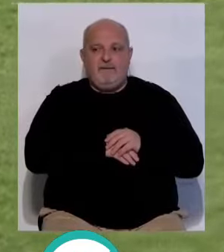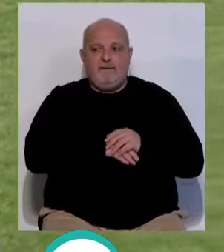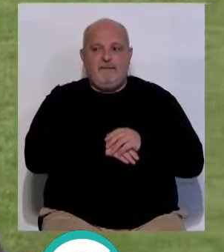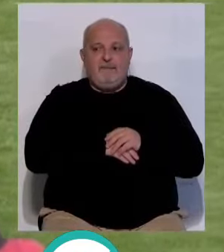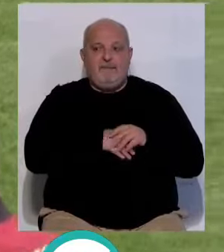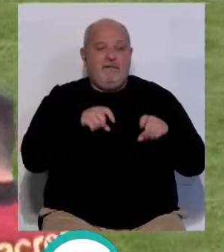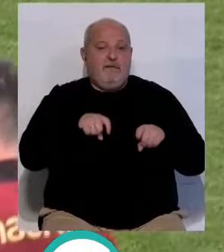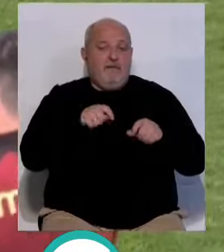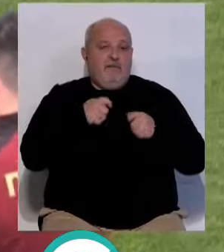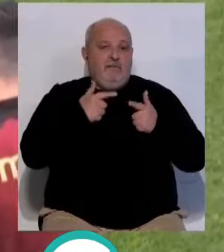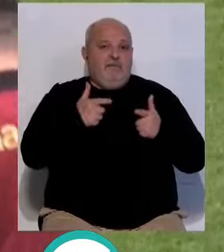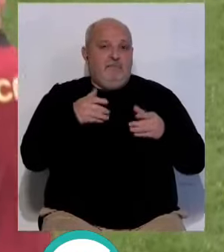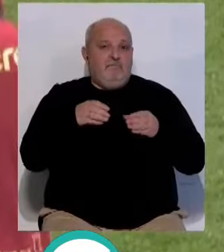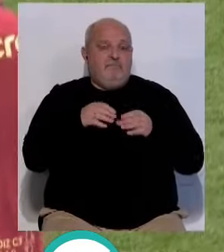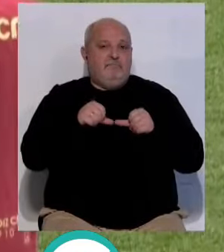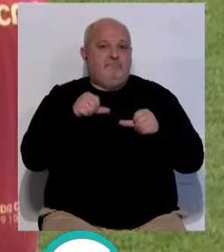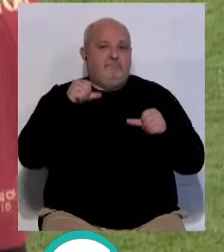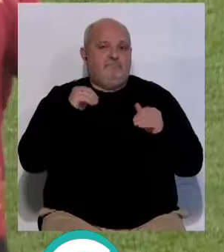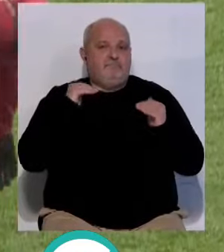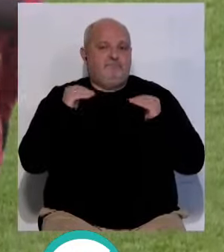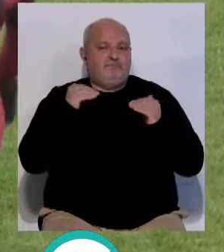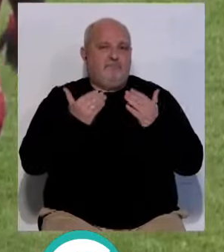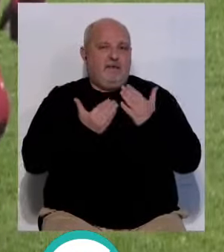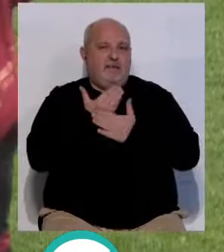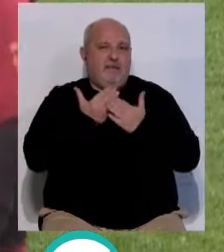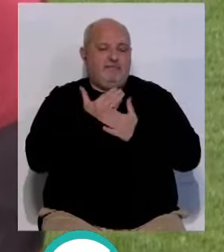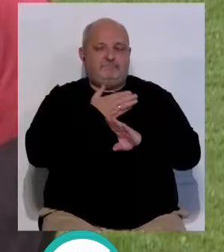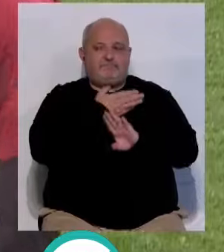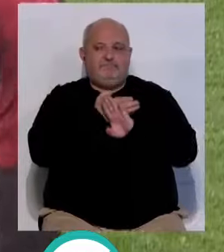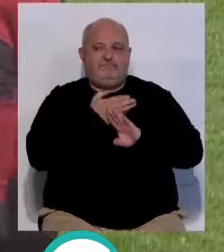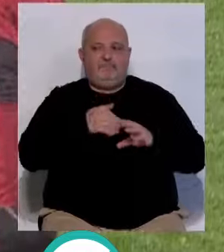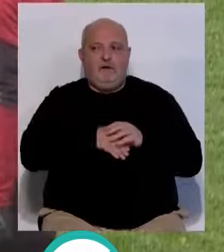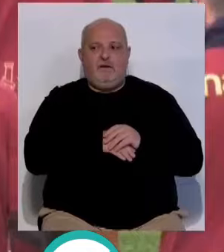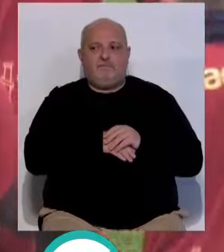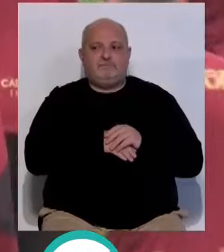Descanso concedido por el cuerpo técnico estos días ya sabíamos que era una situación también